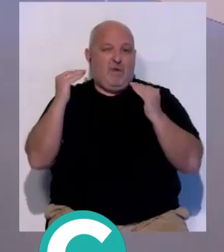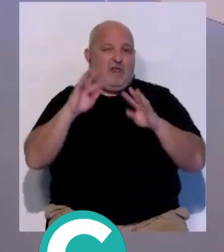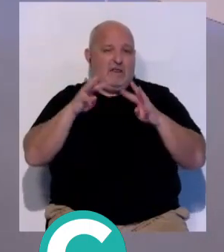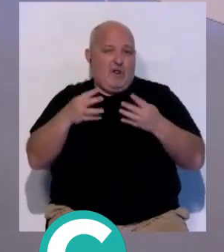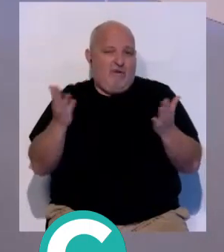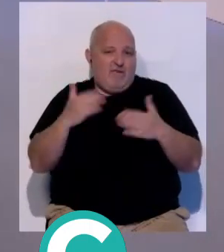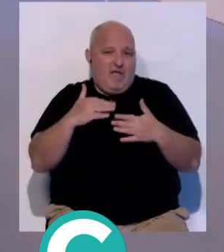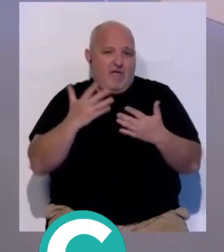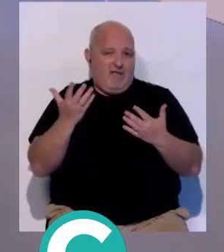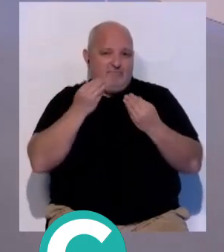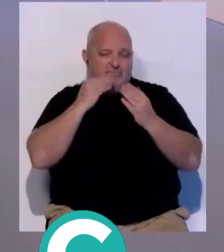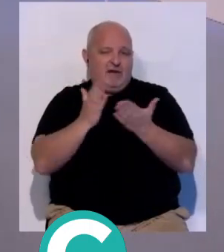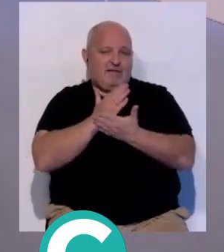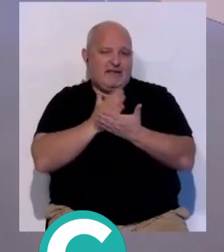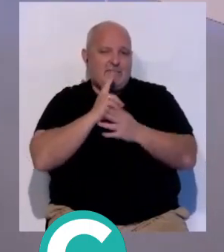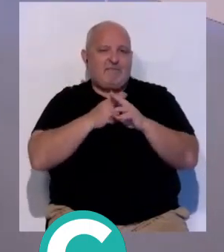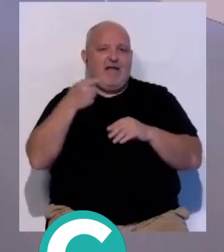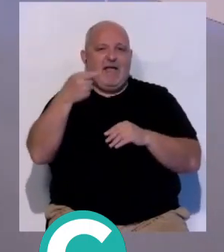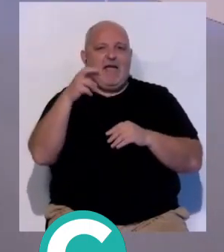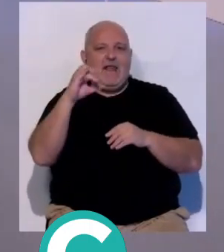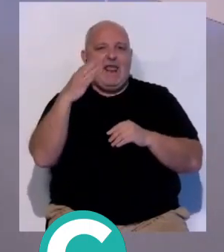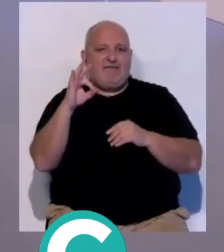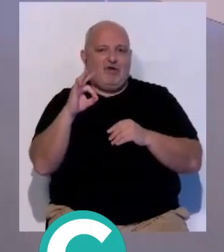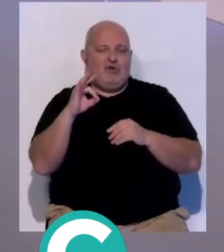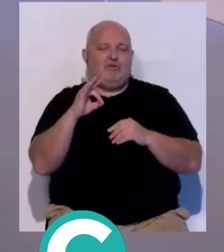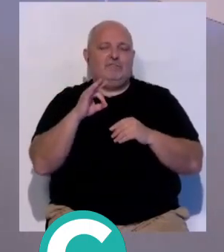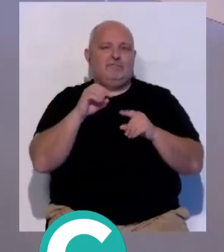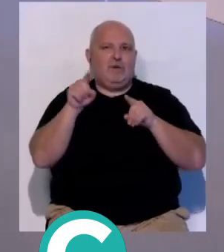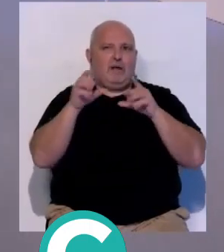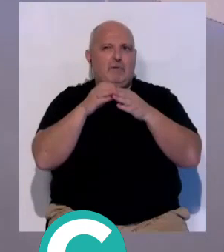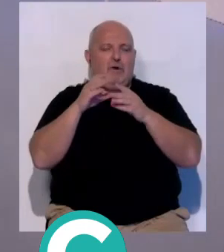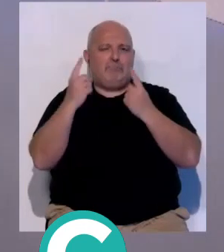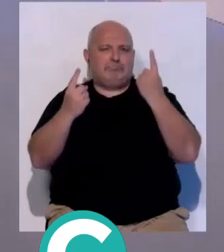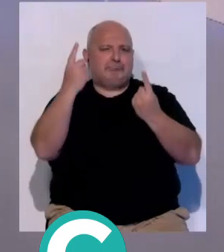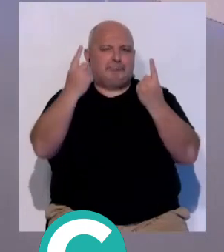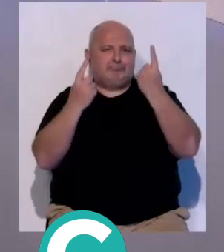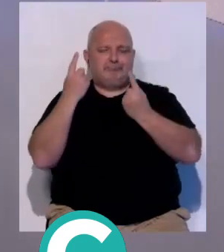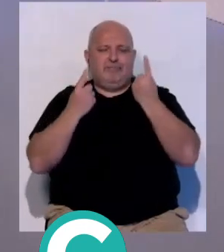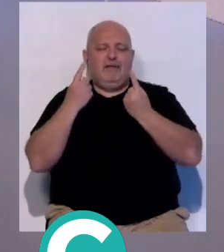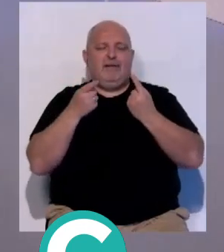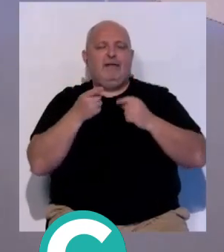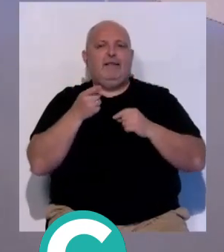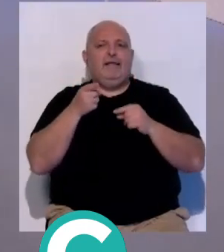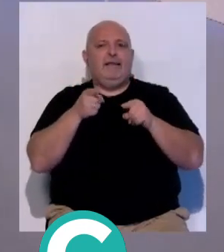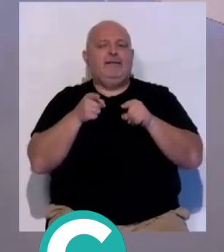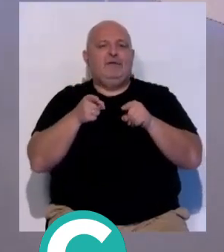en river boca San Lorenzo el nene sanfilippo loco Gatti el otro o sea entonces las notas